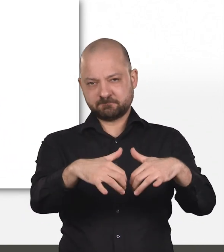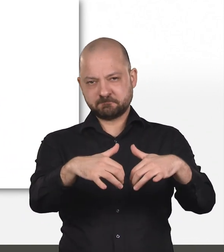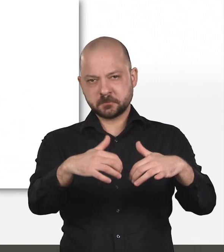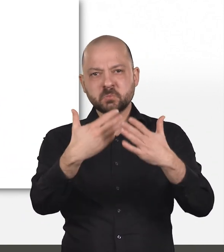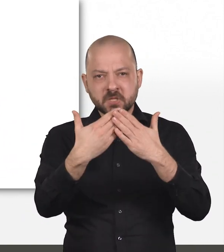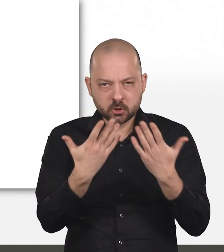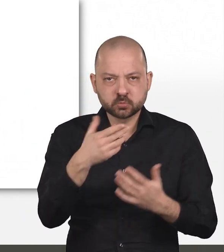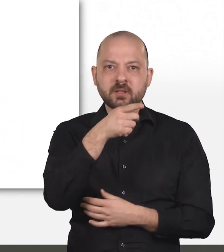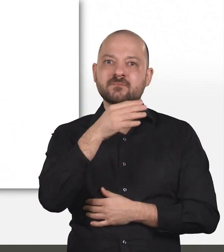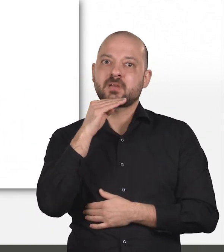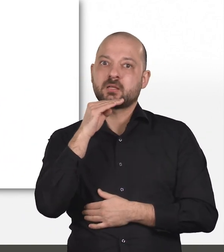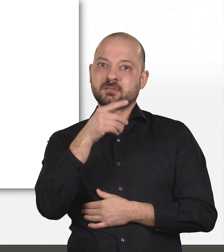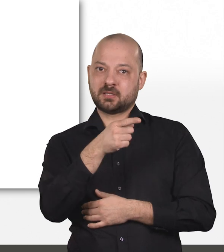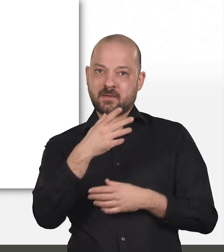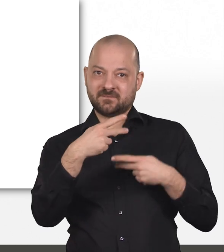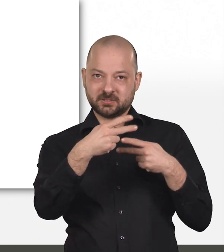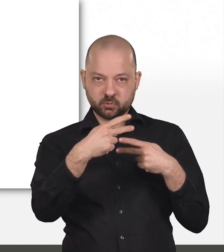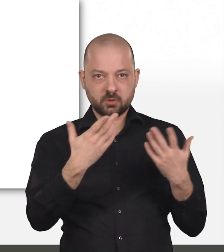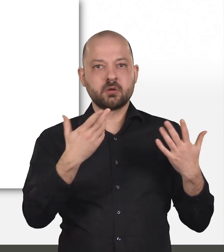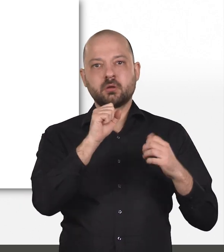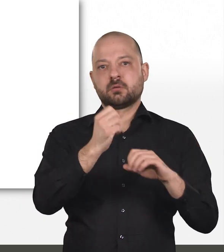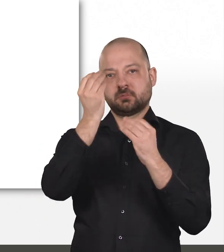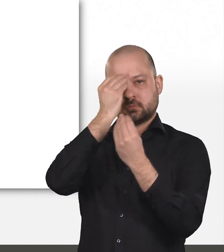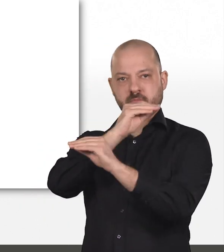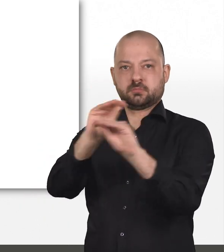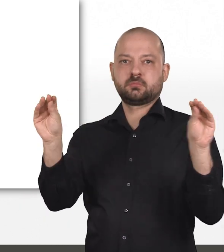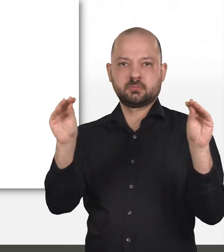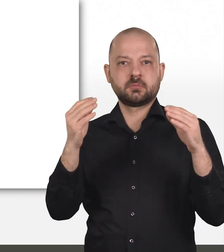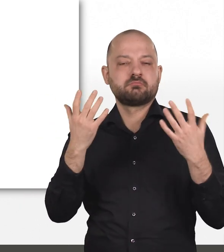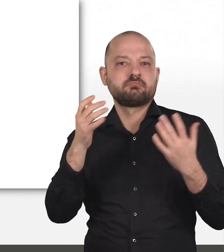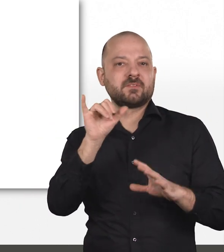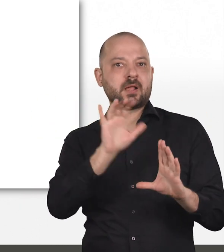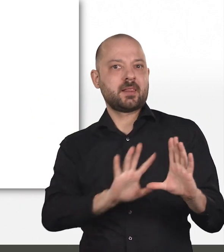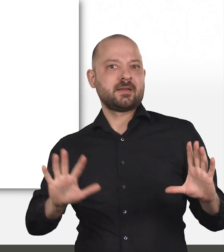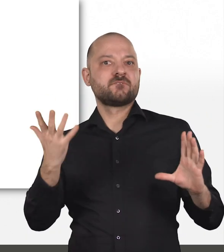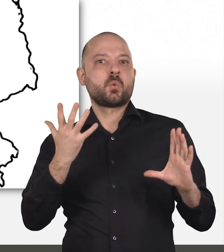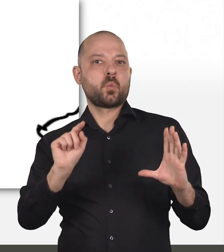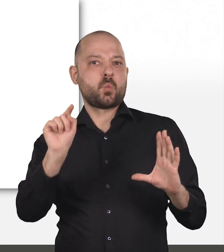kann der Wasserversorger beispielsweise Auskunft darüber erteilen, welche Teile des Versorgungsgebietes